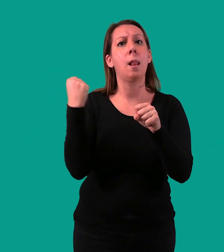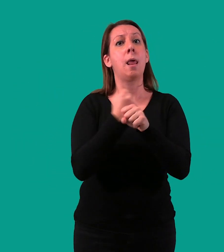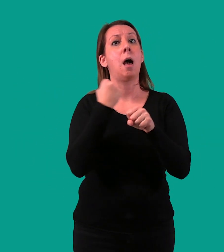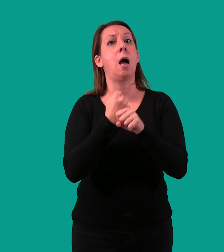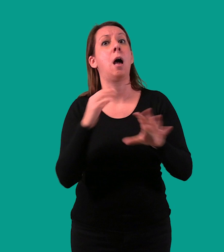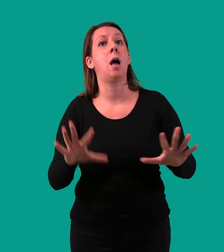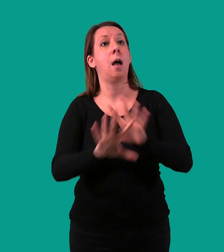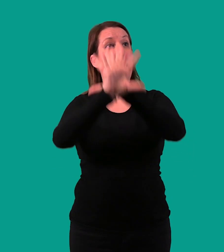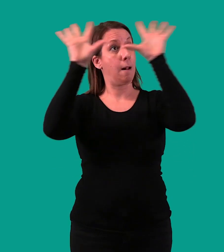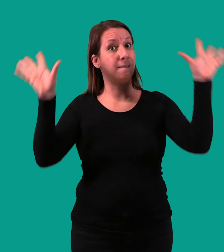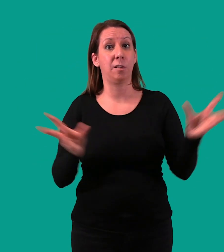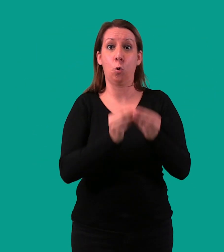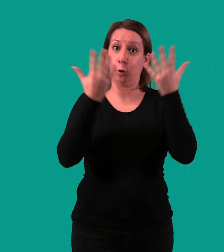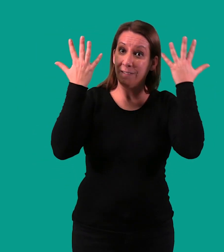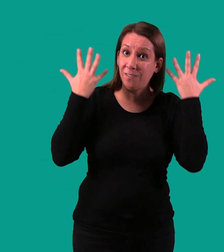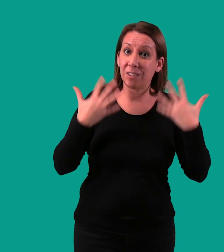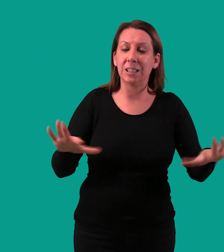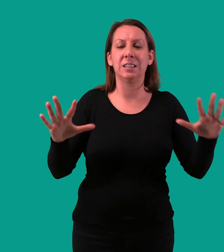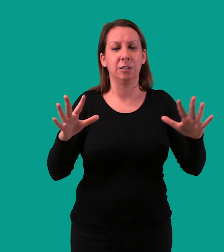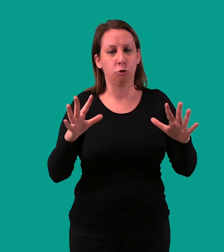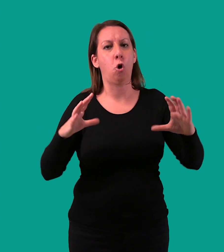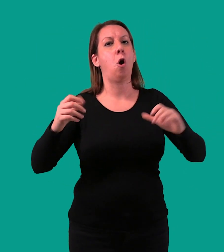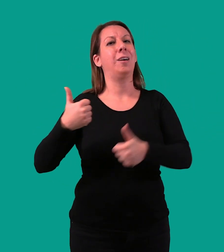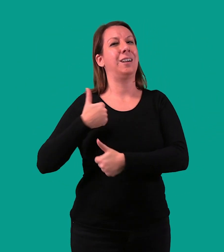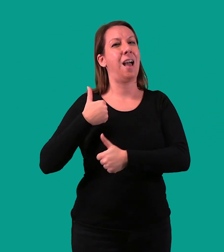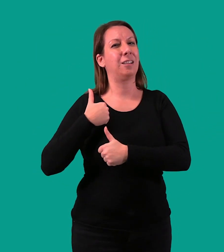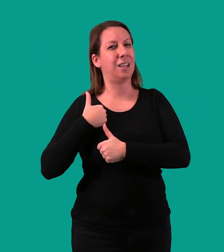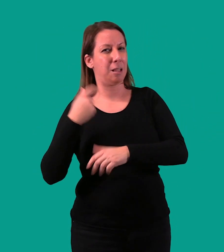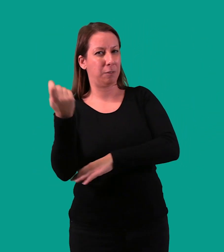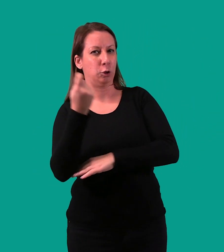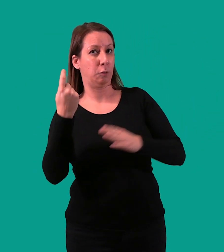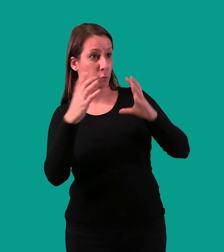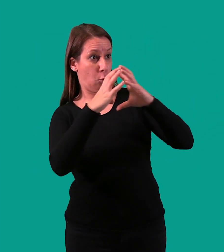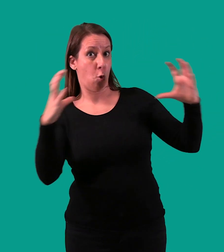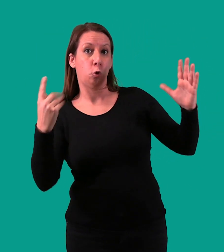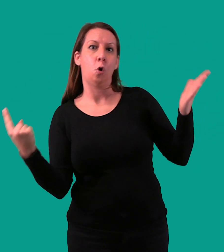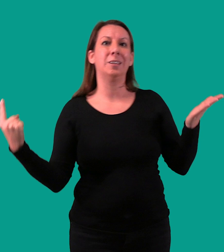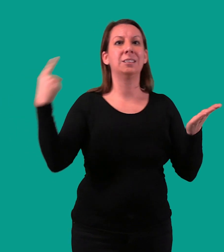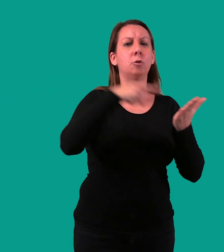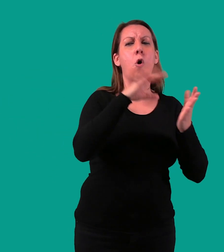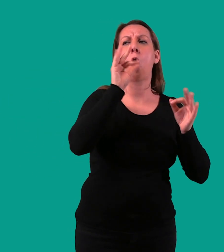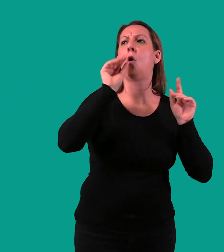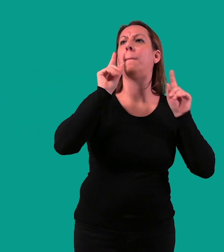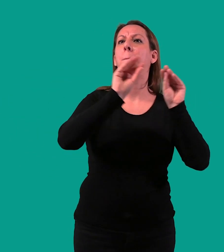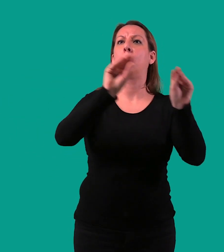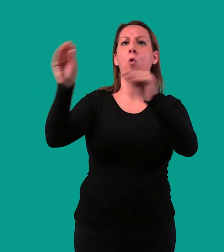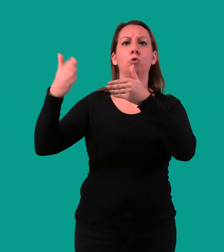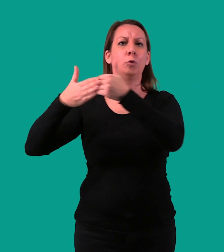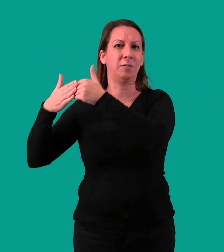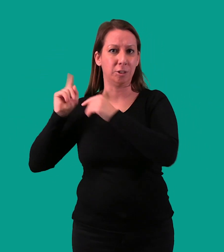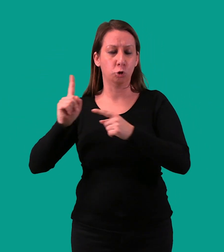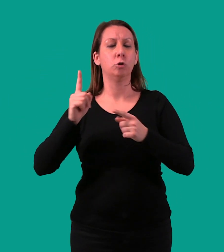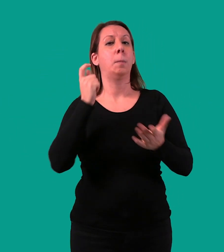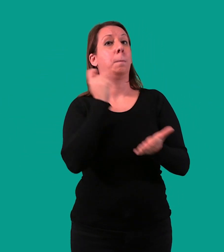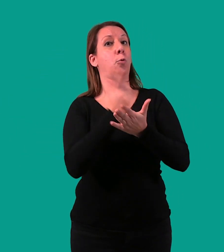Una volta terminato il lavoro, tornano alla stazione dei pompieri.